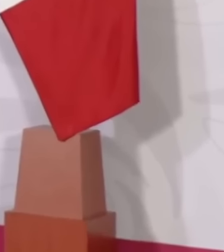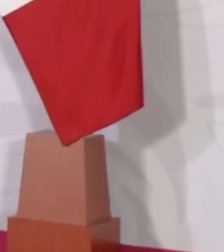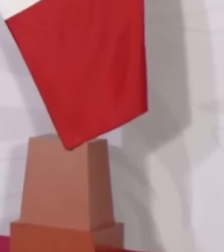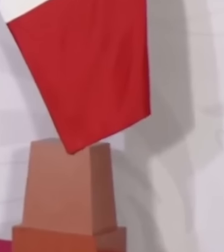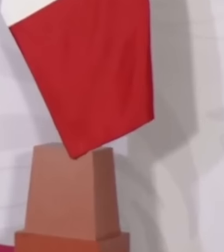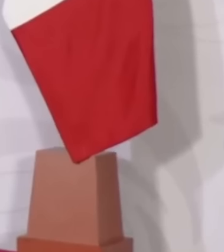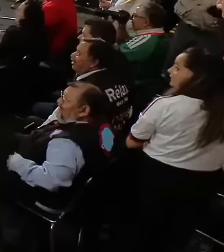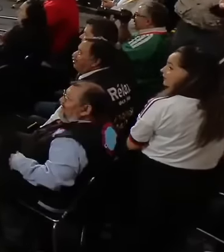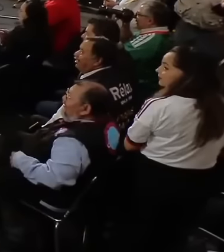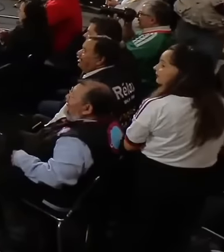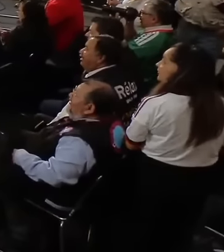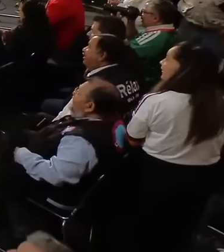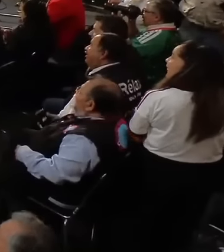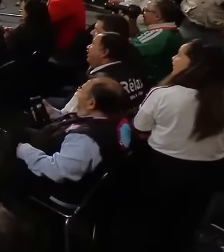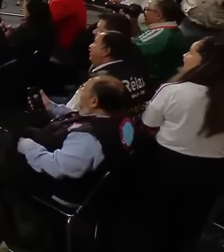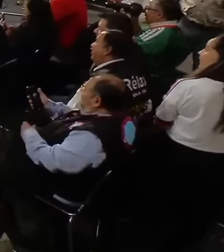[música]